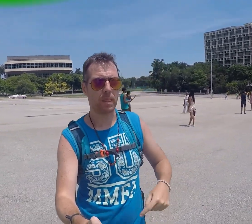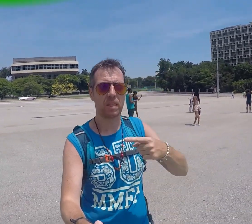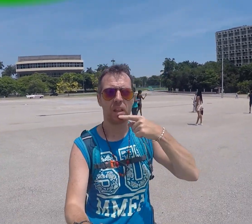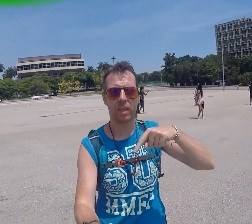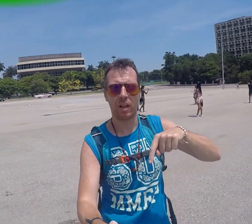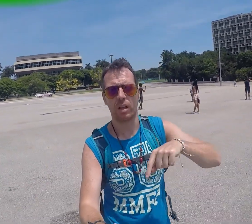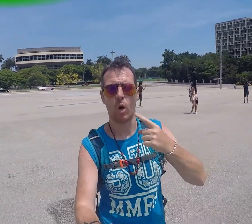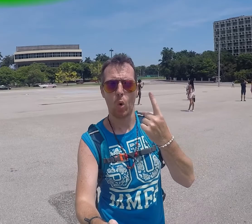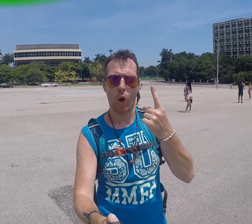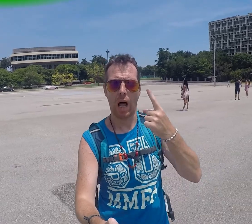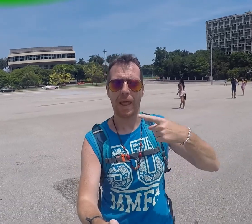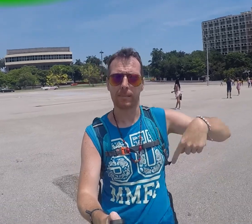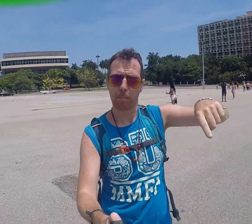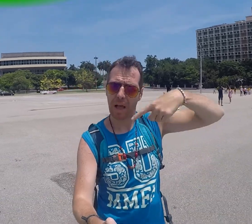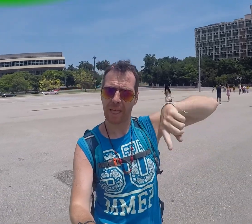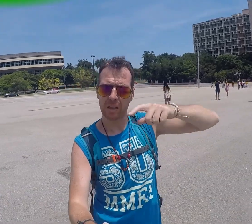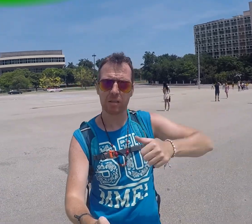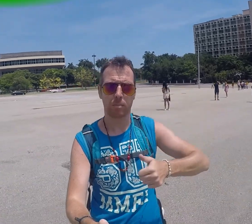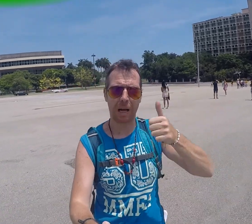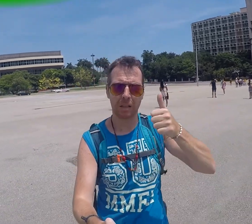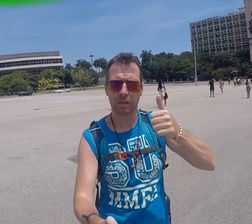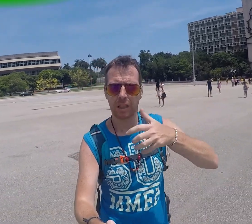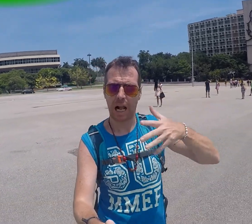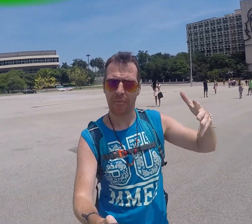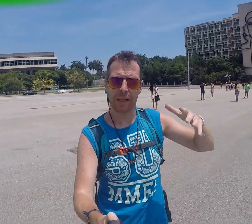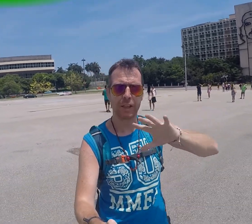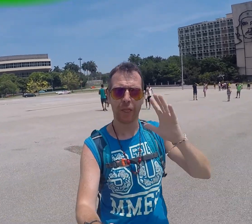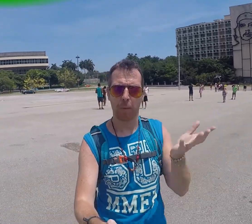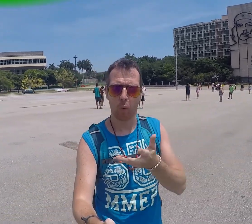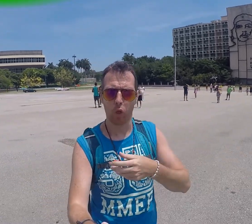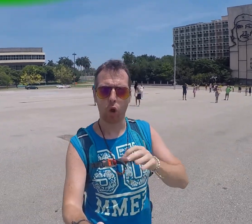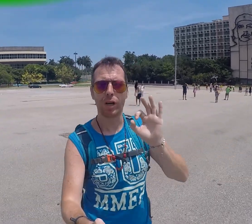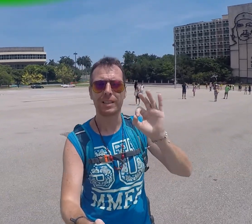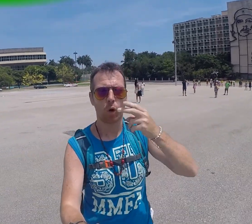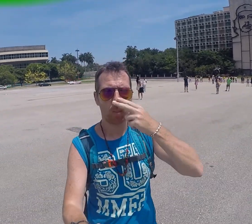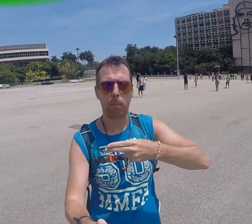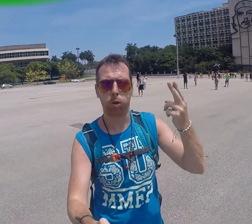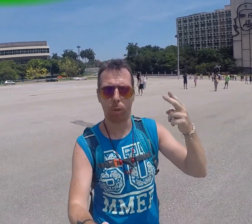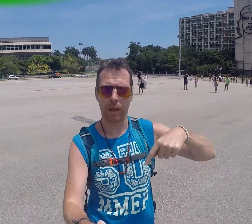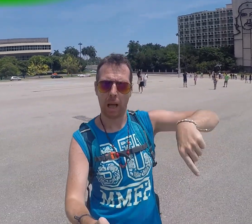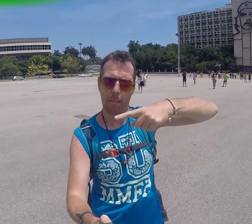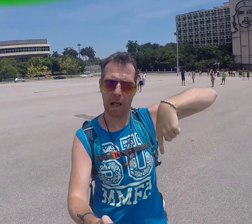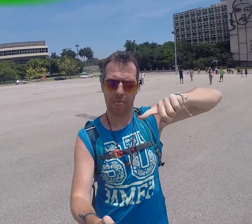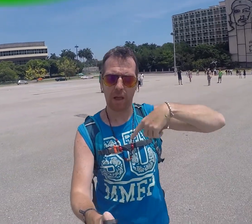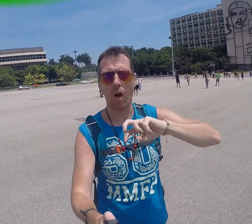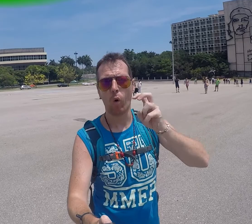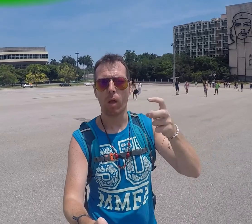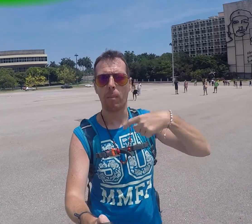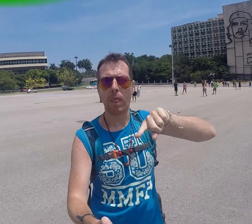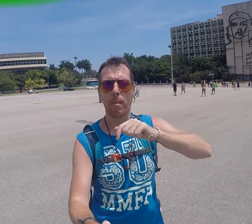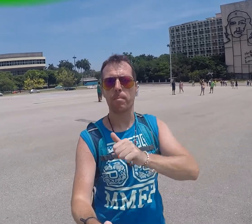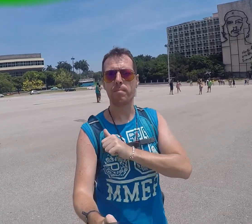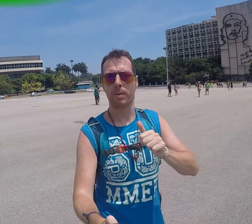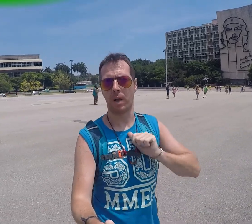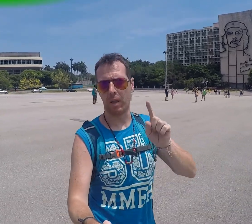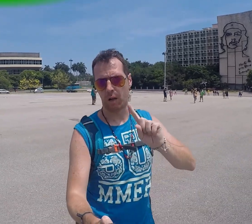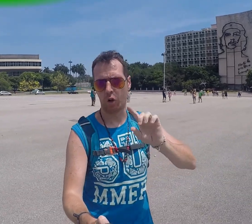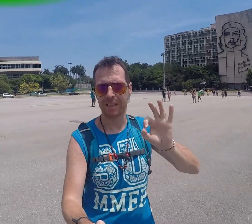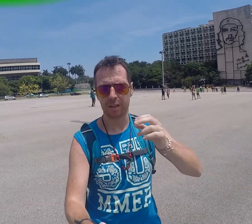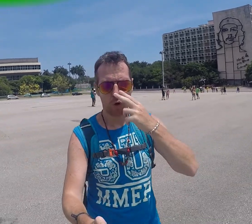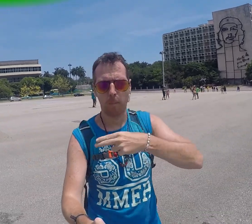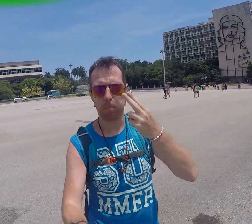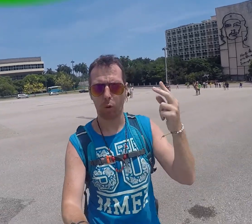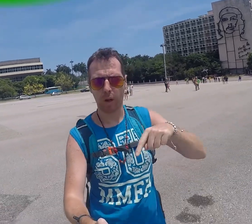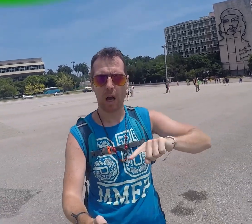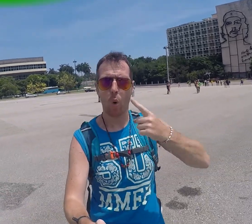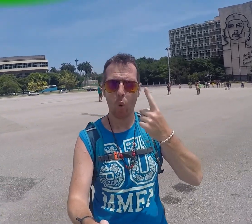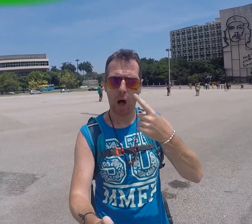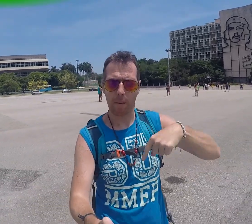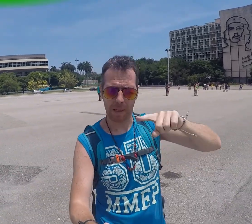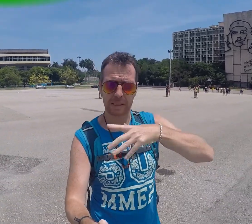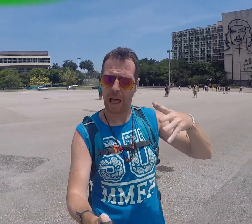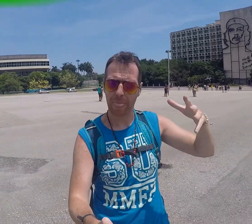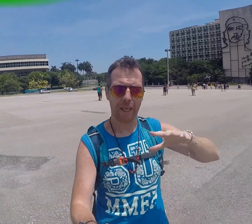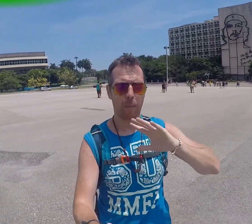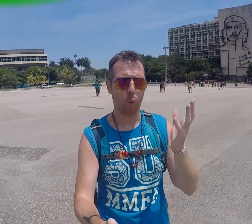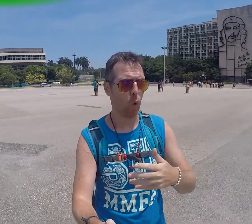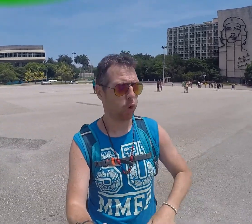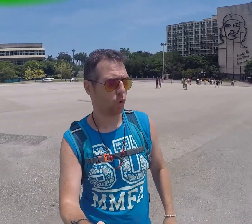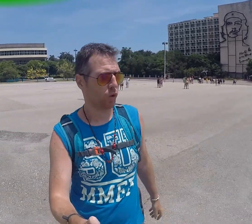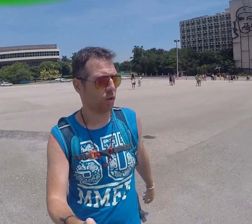Dicen que es una de las plazas más grandes del mundo, me refiero a las plazas públicas, no privadas